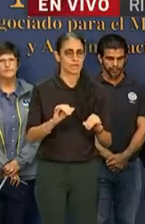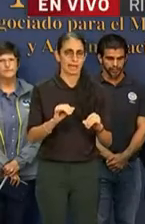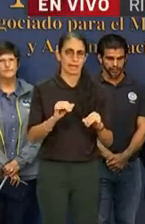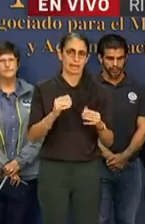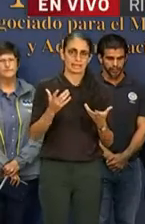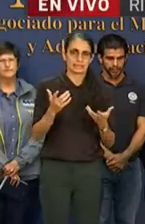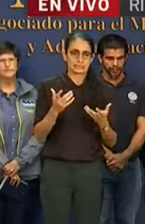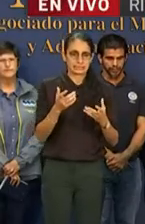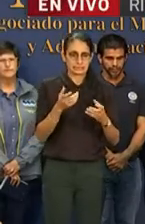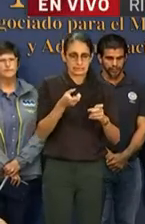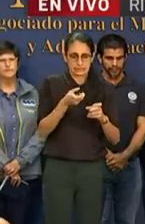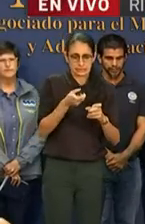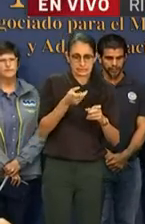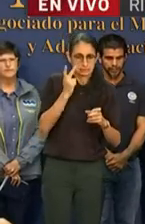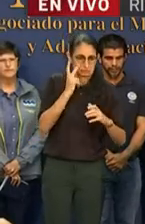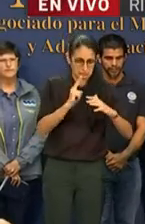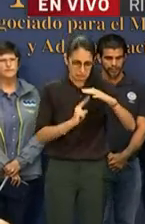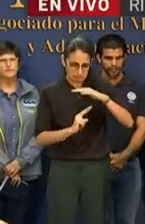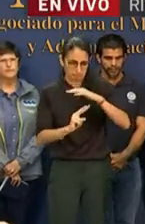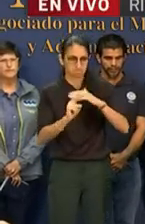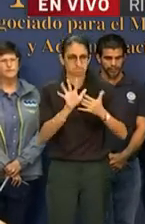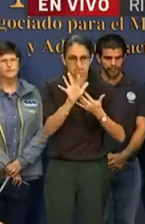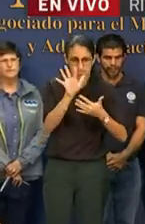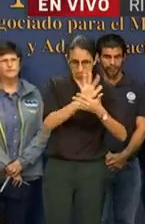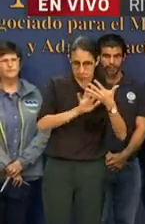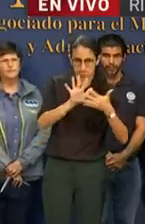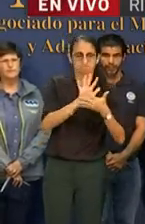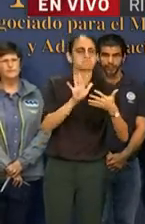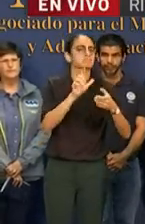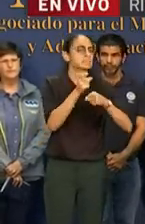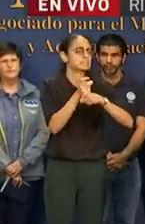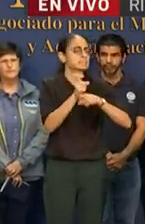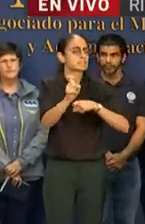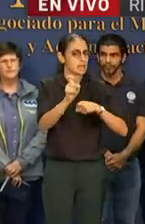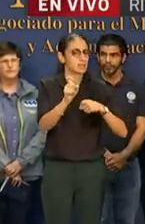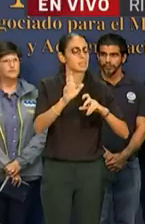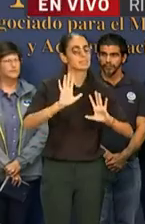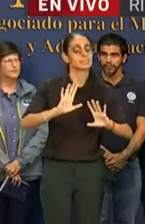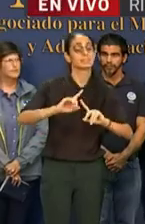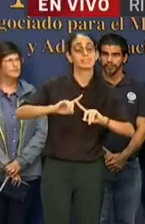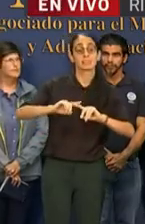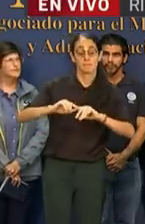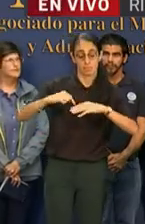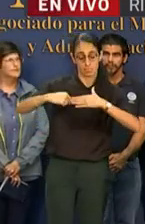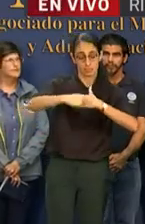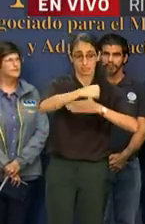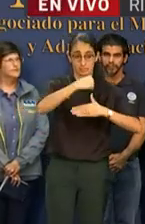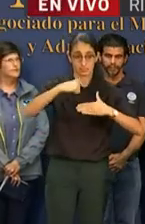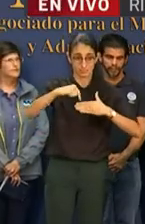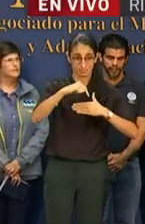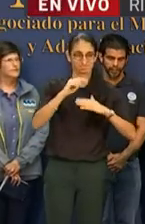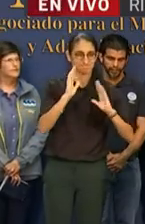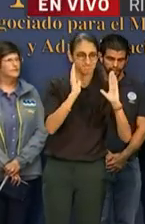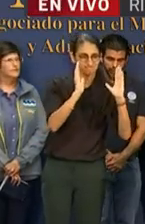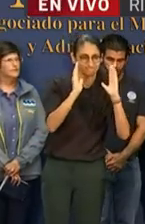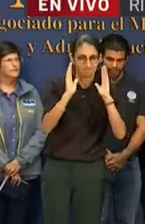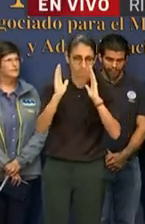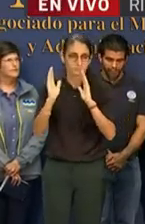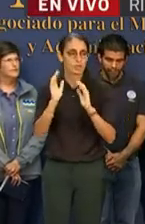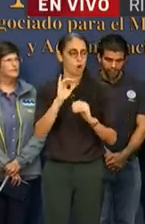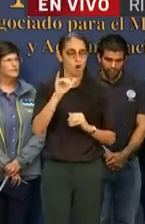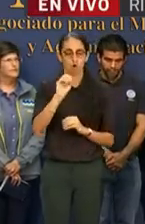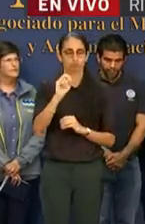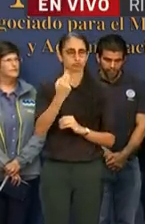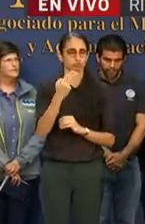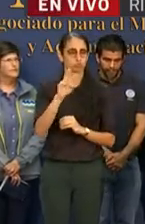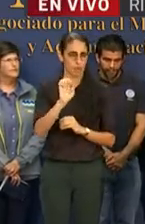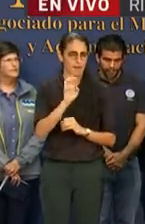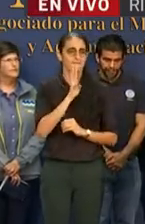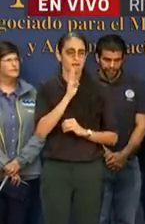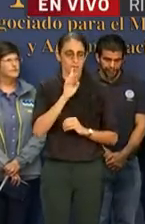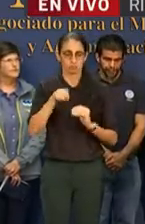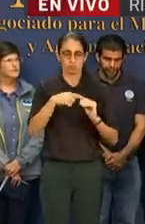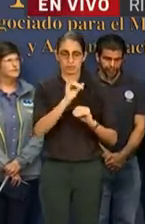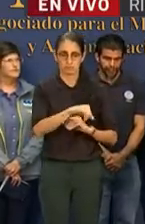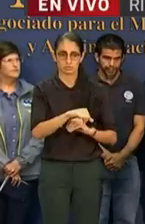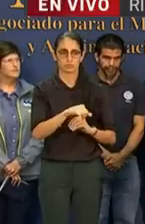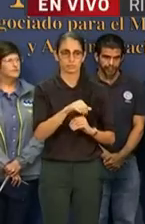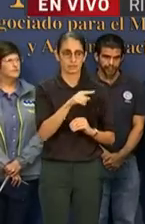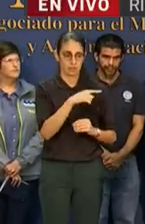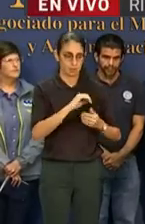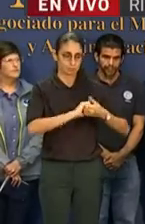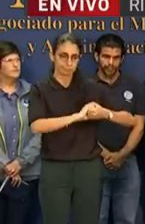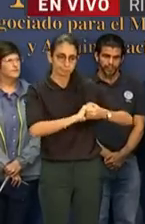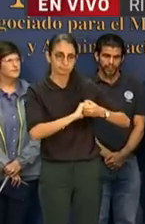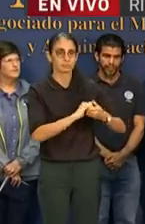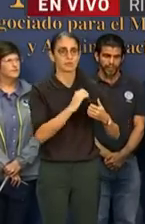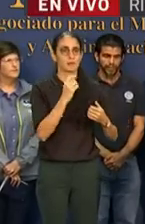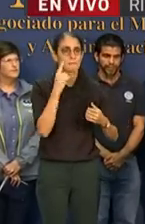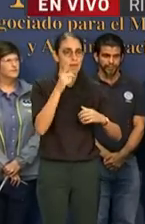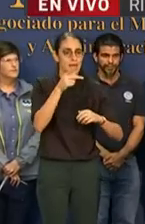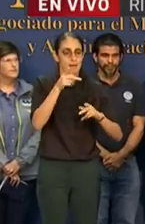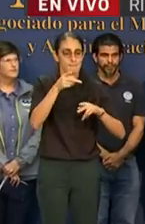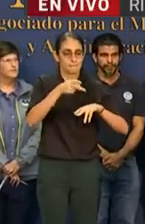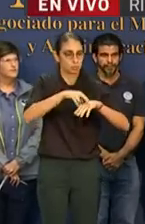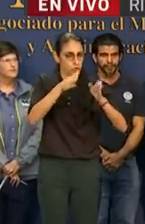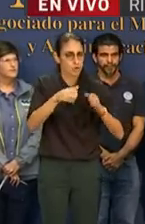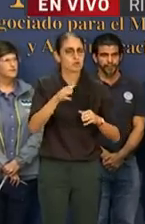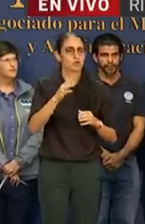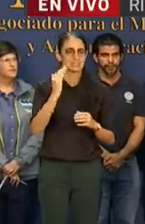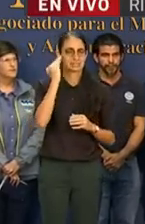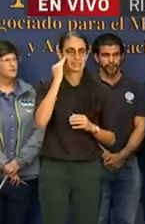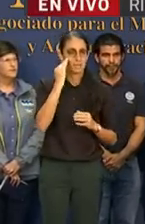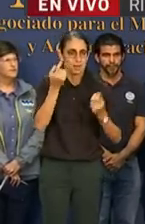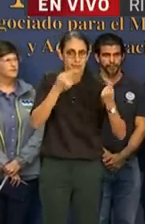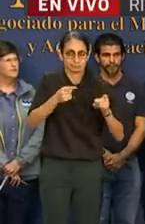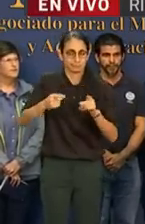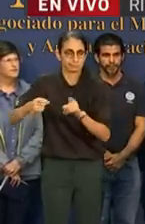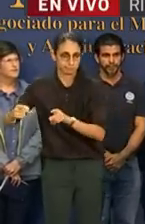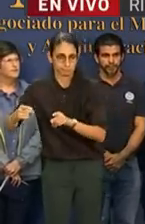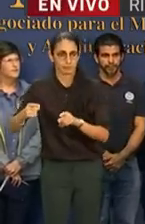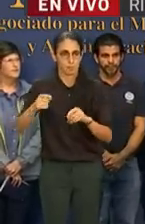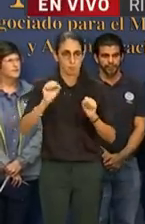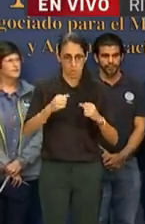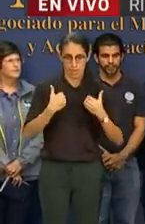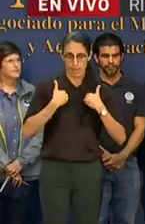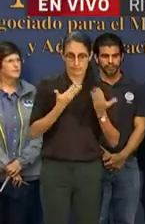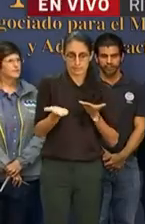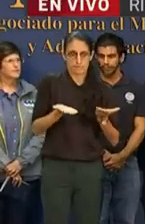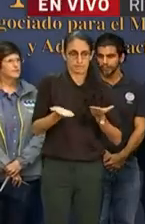DÍA CON LA OFICINA POLÍTICA